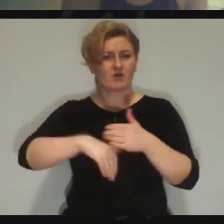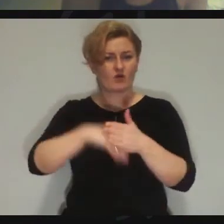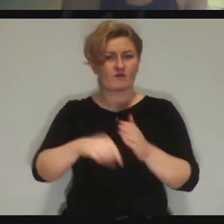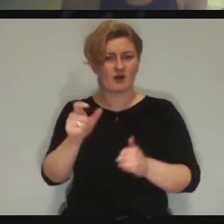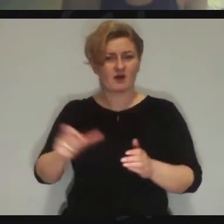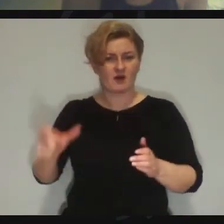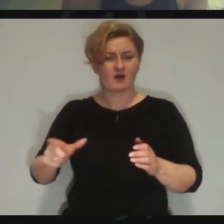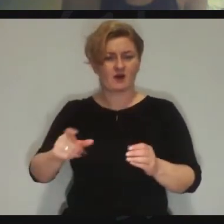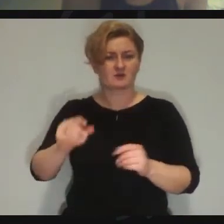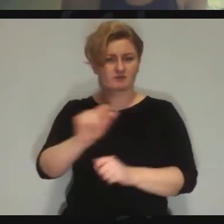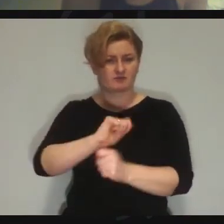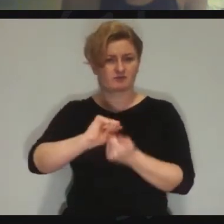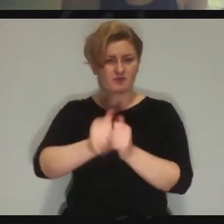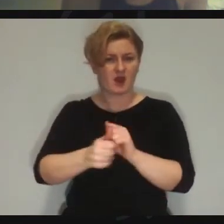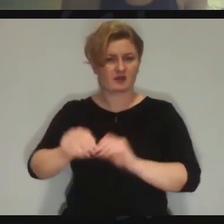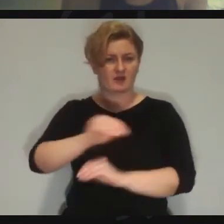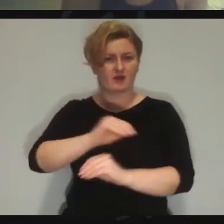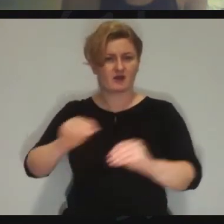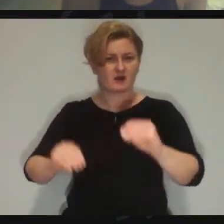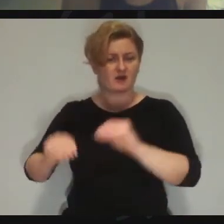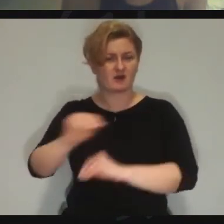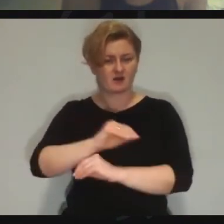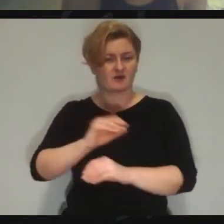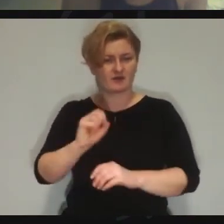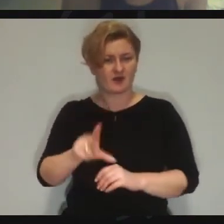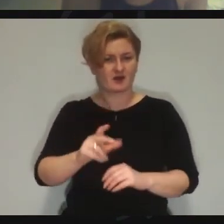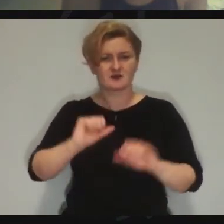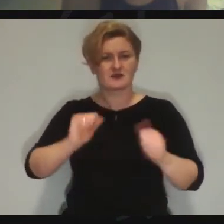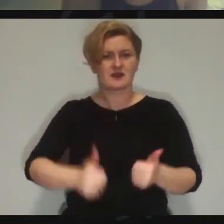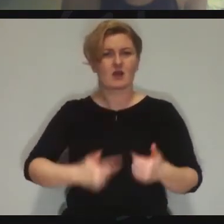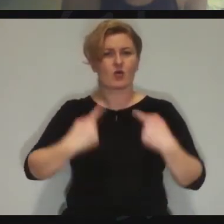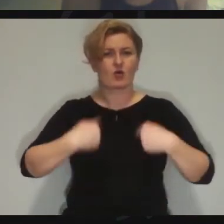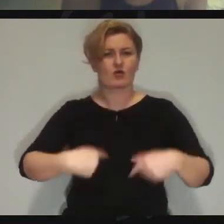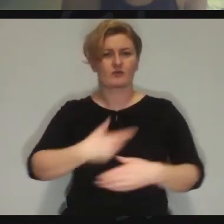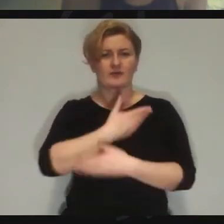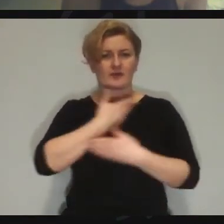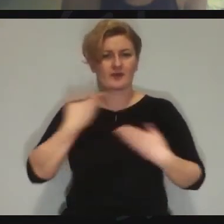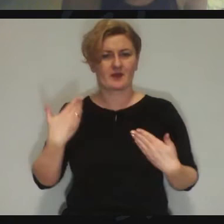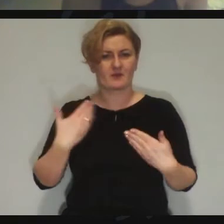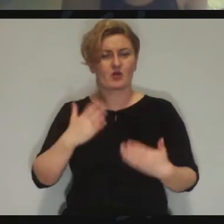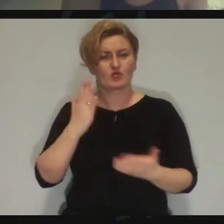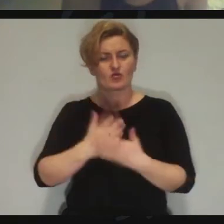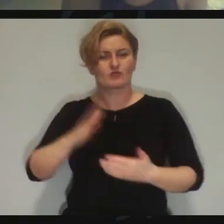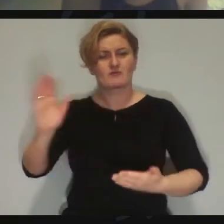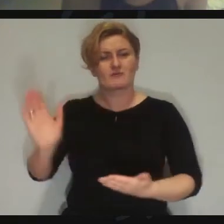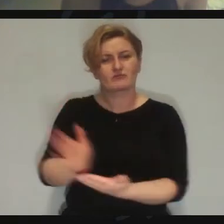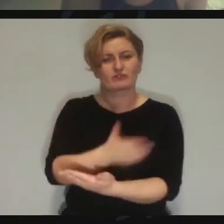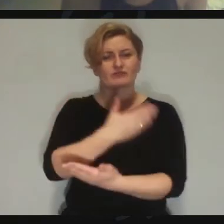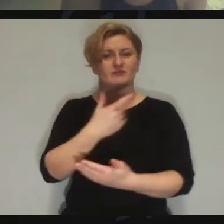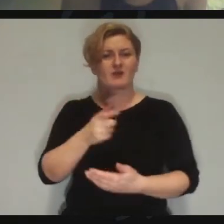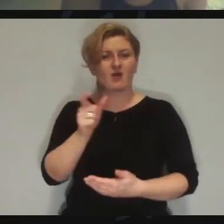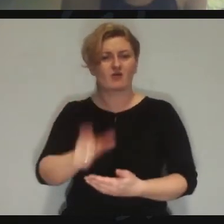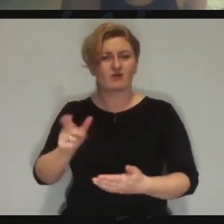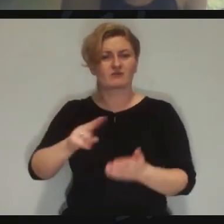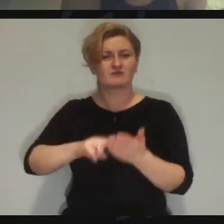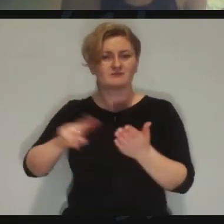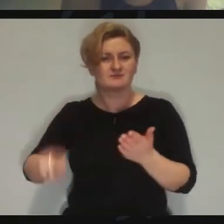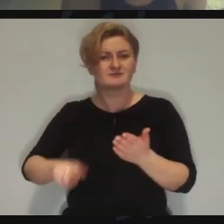Myślę, że warto zaznaczyć, że tyle cudownych osób się przez grupę osób przewinęło